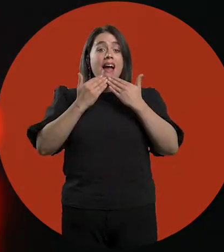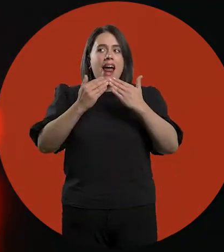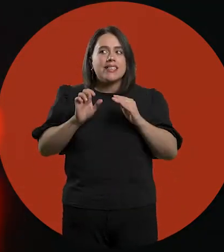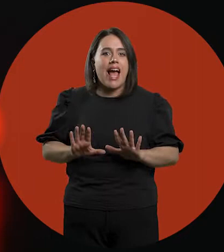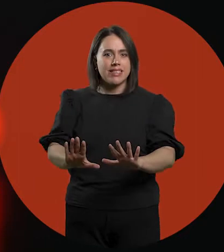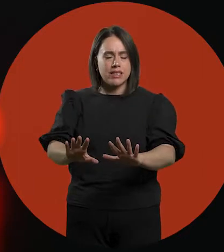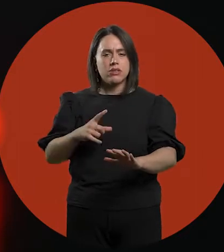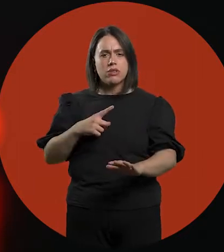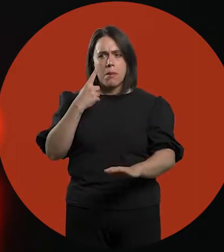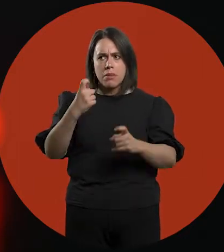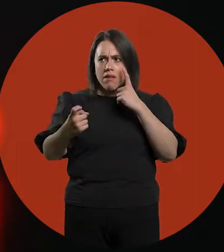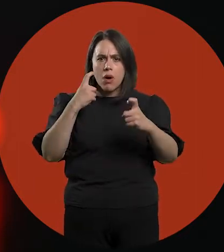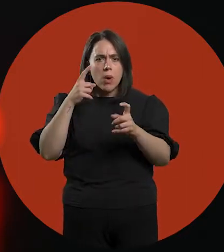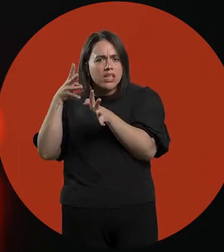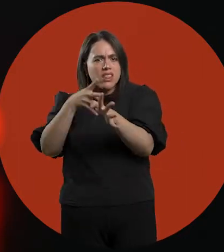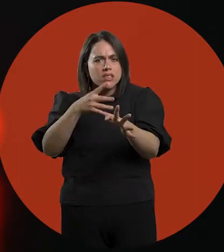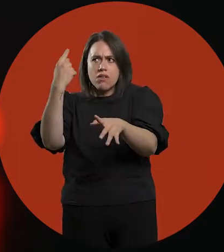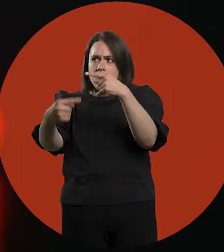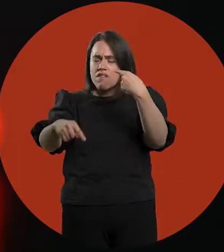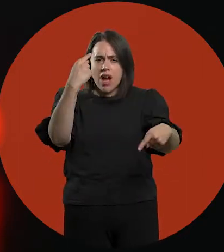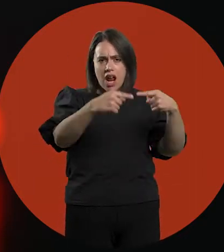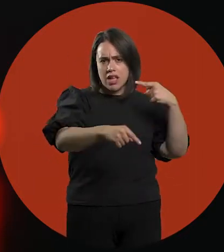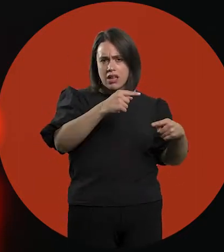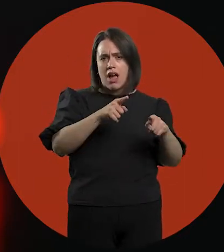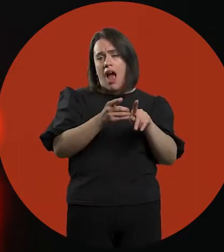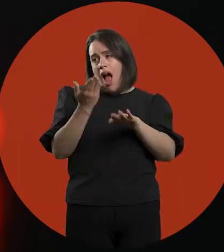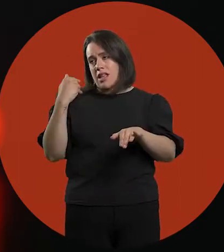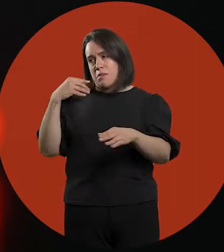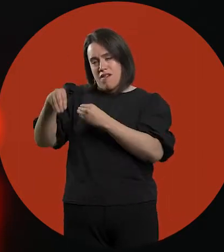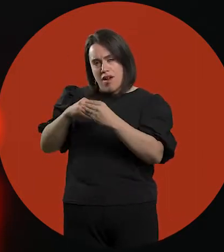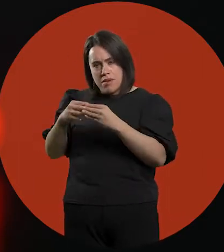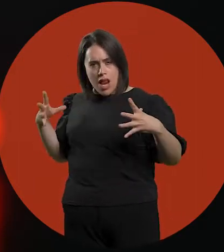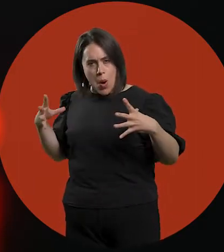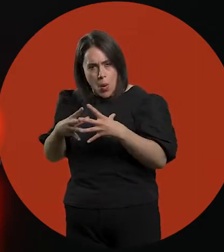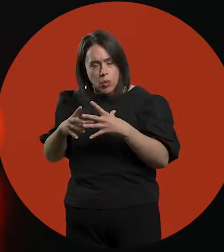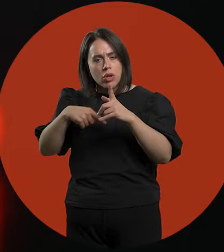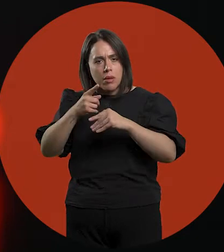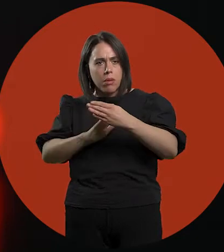Veía los diferentes retos que pasé con mi familia, pasé con UTU, que me ponía,